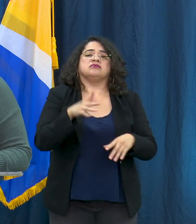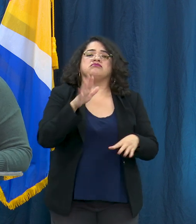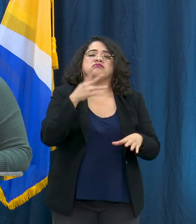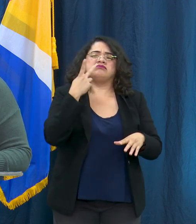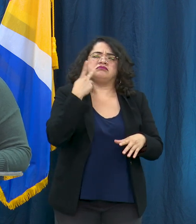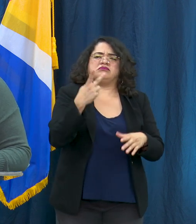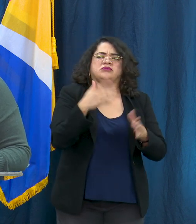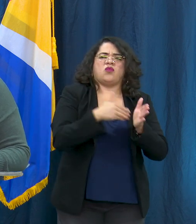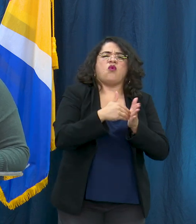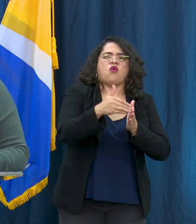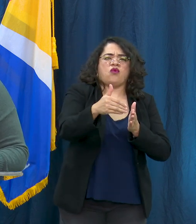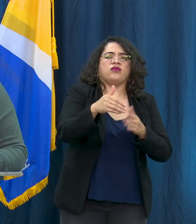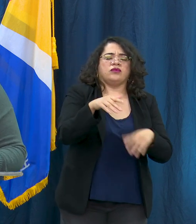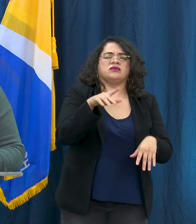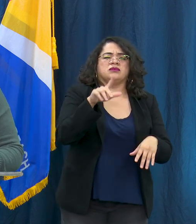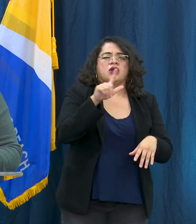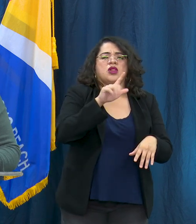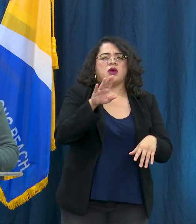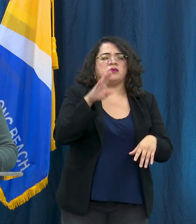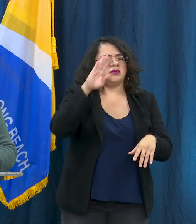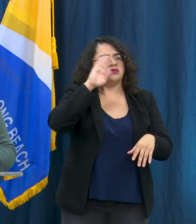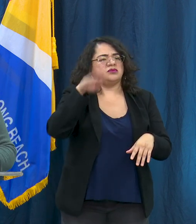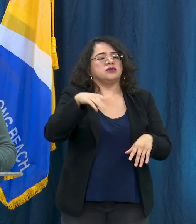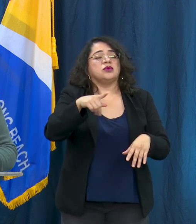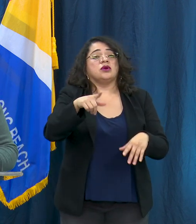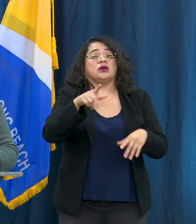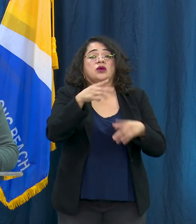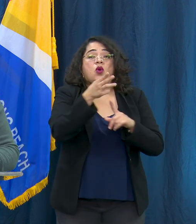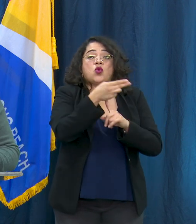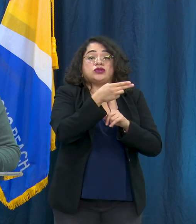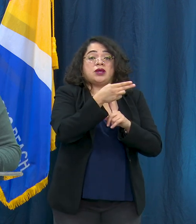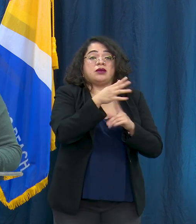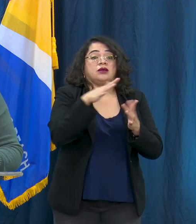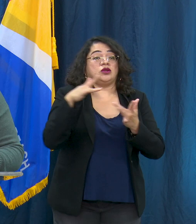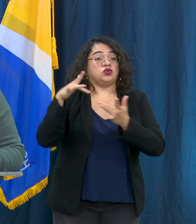long beach - al meant a loss hotels Elohim en Tosi ciertos alquiler de corto